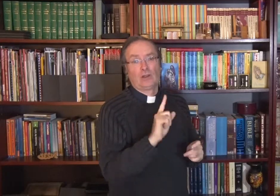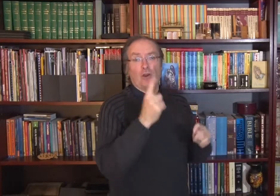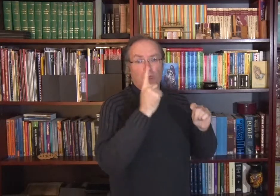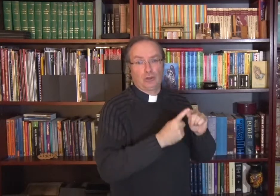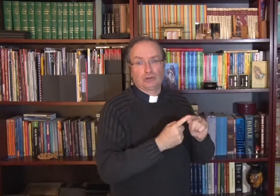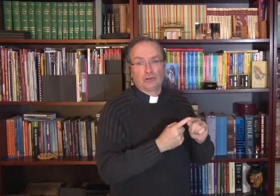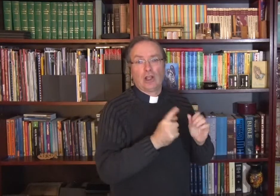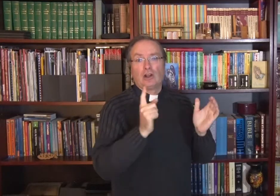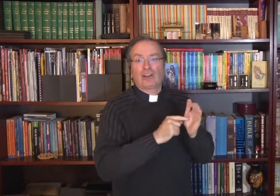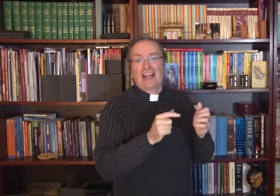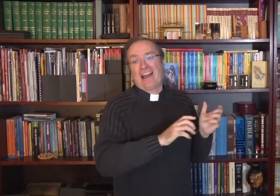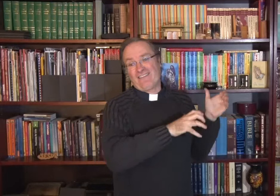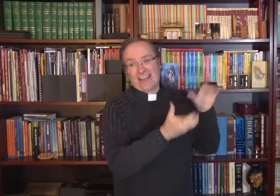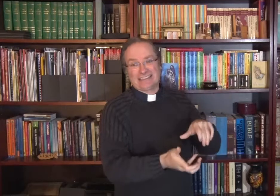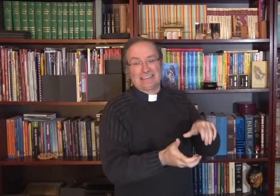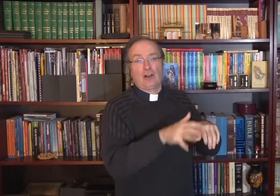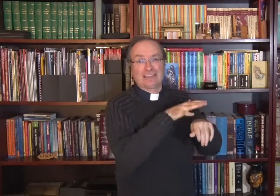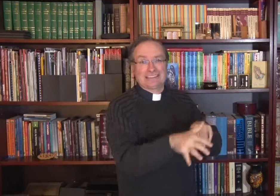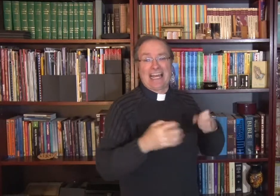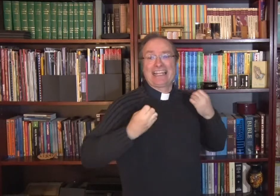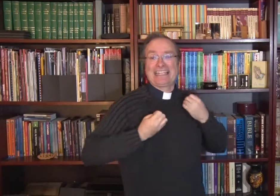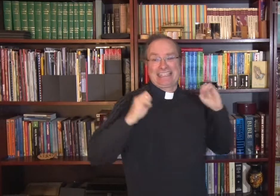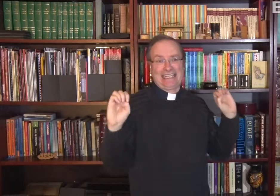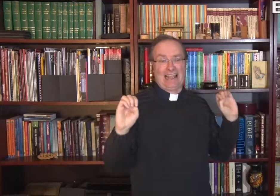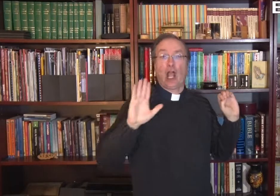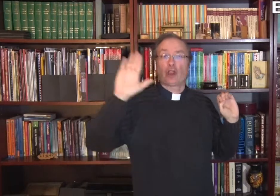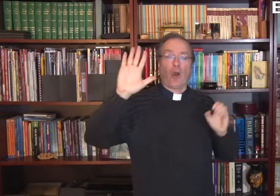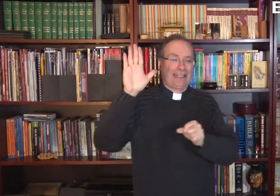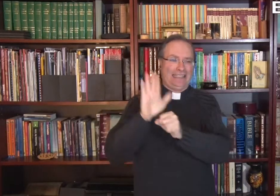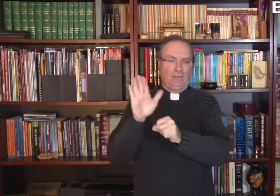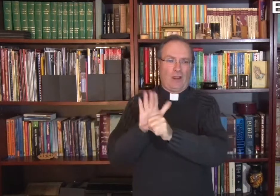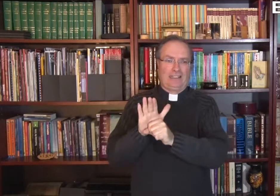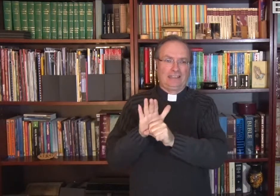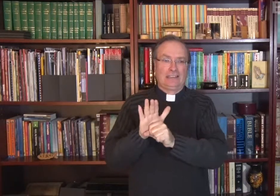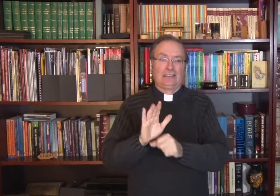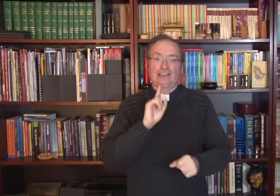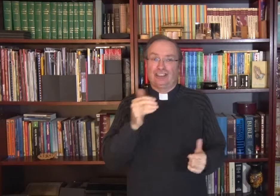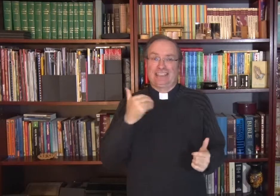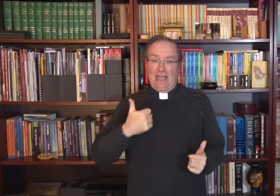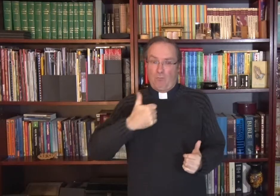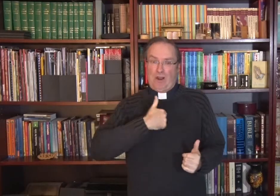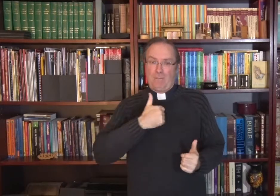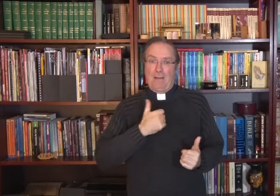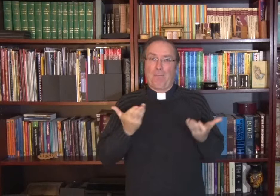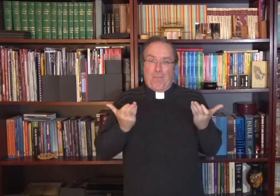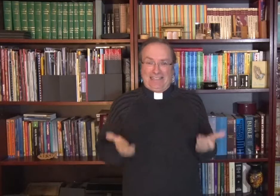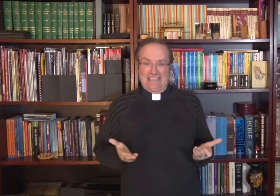De plus, lorsqu’on a versé le sang d’Étienne, ton témoin, j’étais moi-même présent,